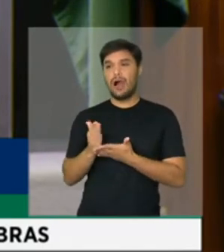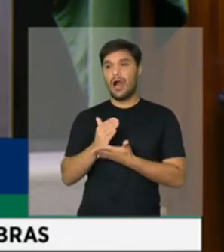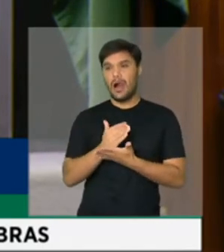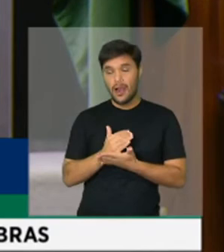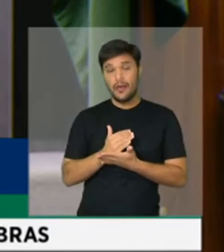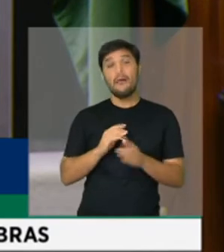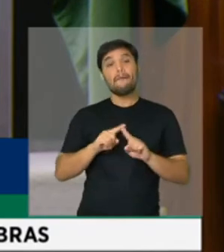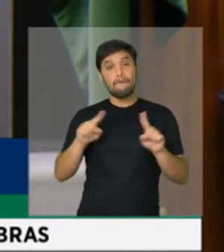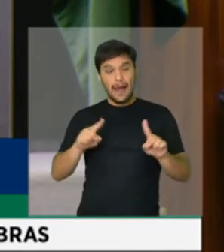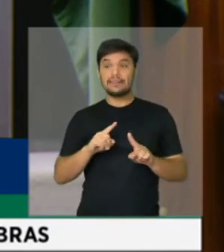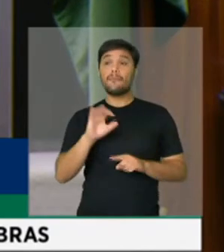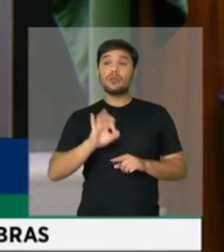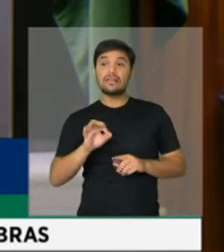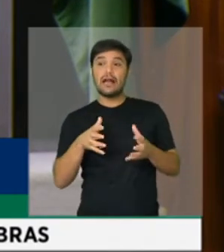QUERER OPERAR E TIRAR O LUCRO, TODO MUNDO QUER. TODO MUNDO